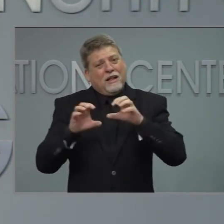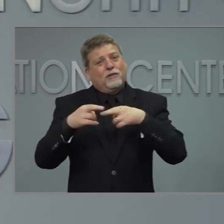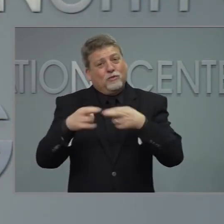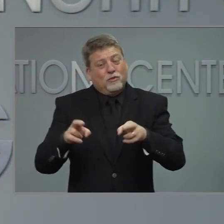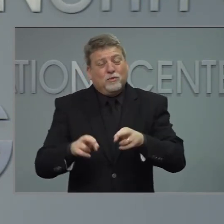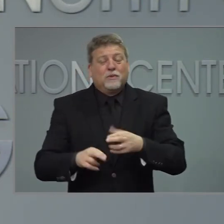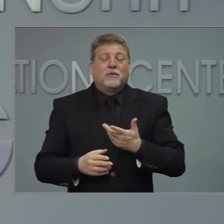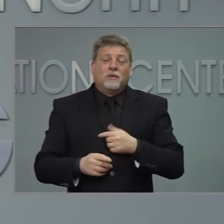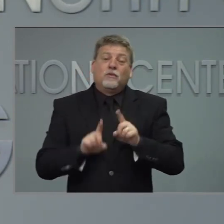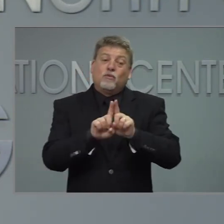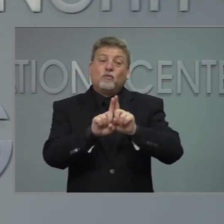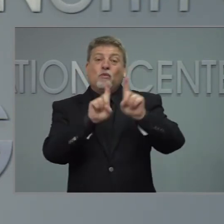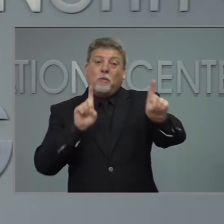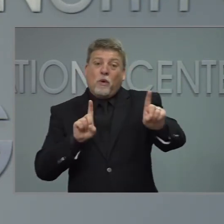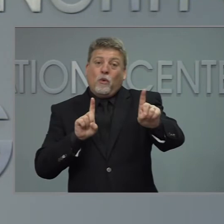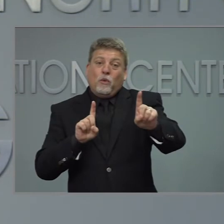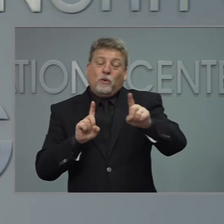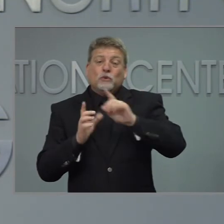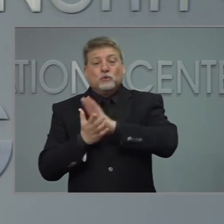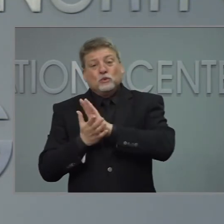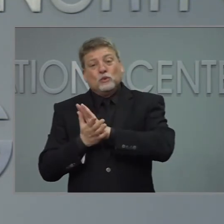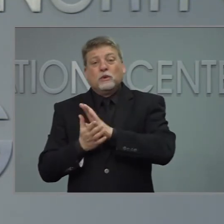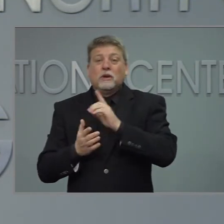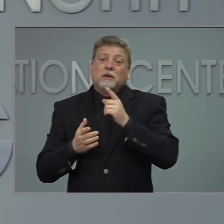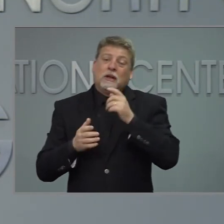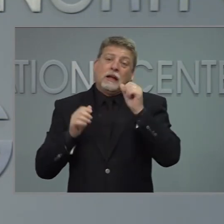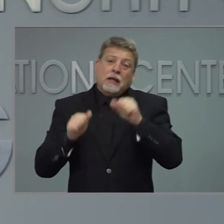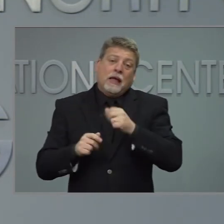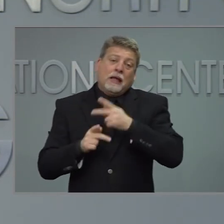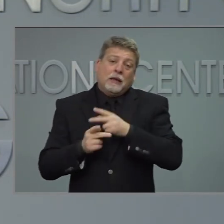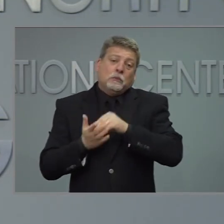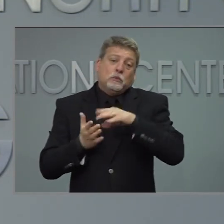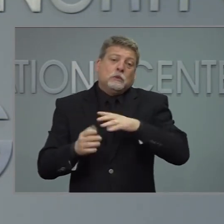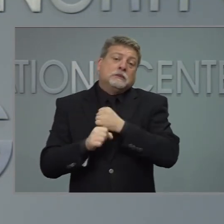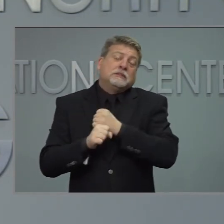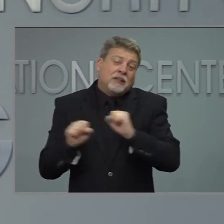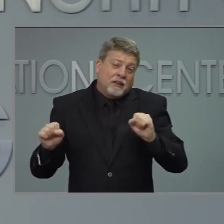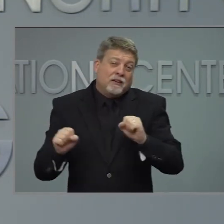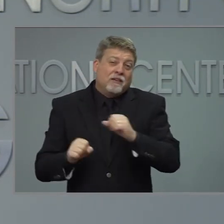escuelas, el aprendizaje Ron remoto. Es una manera para asegurarnos de que los